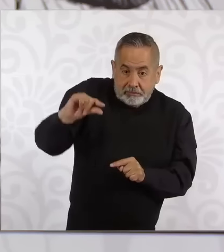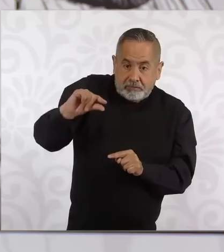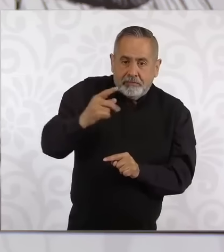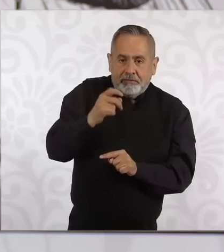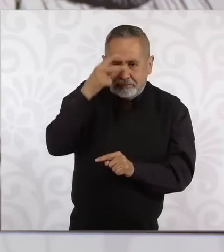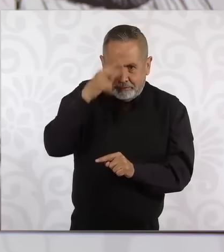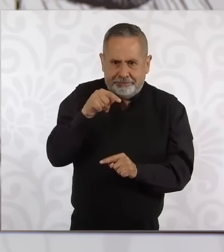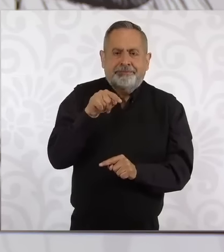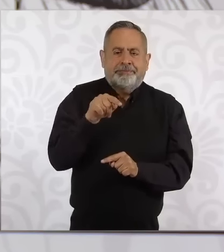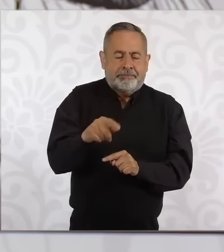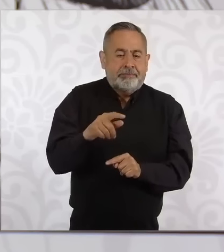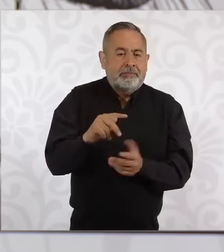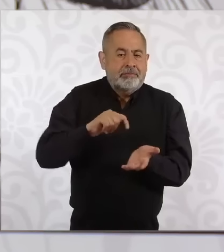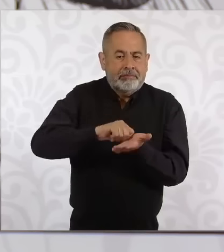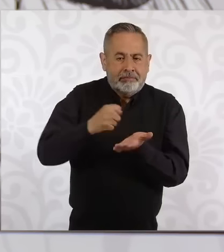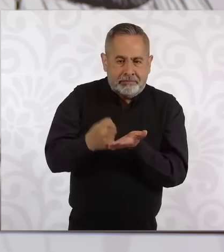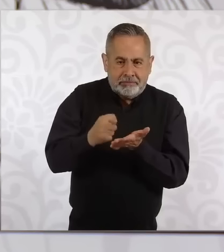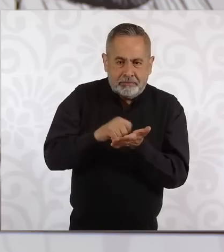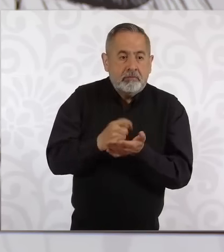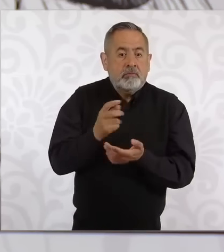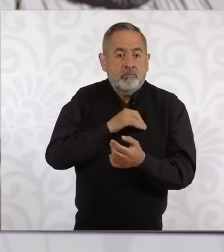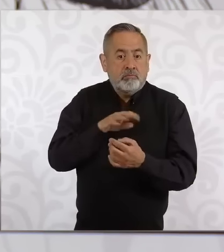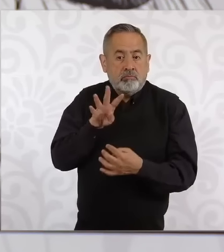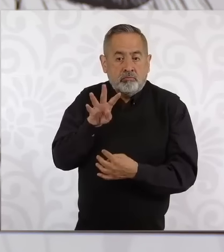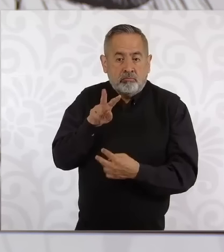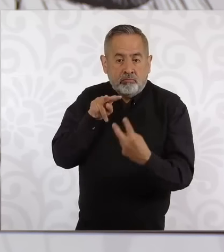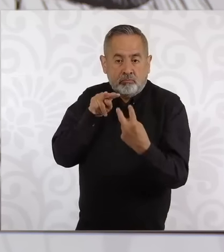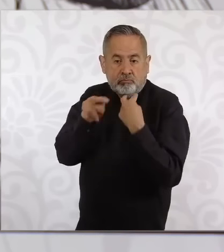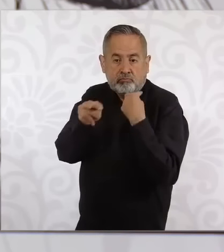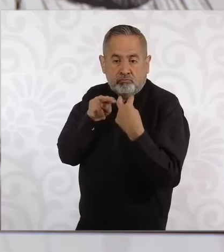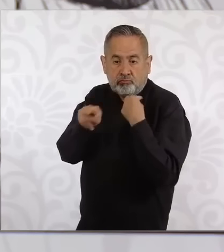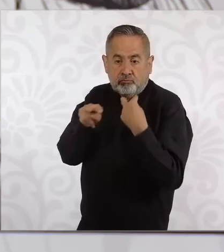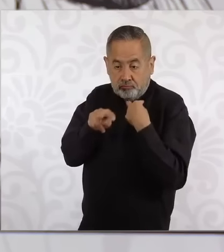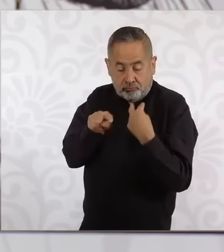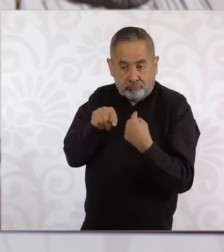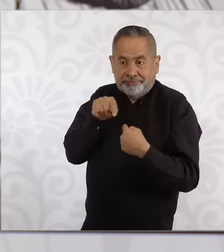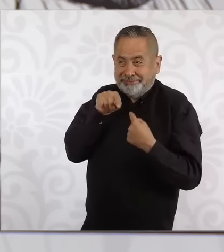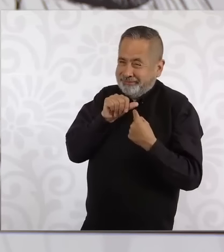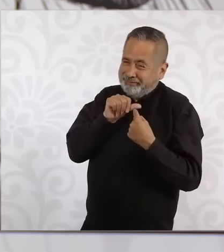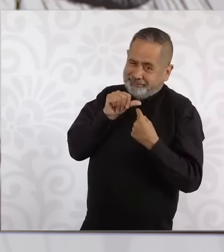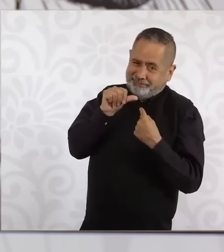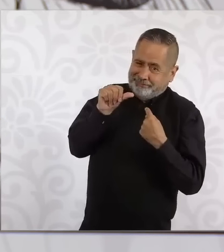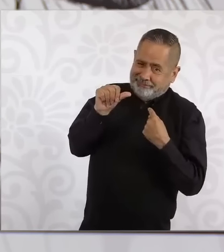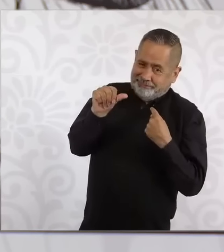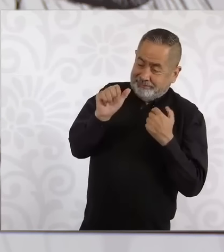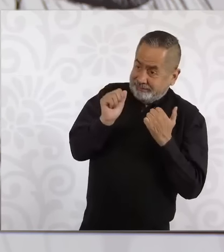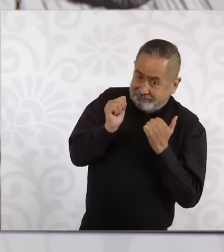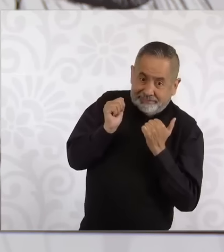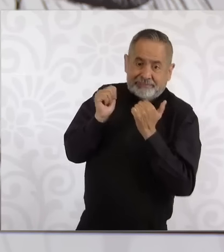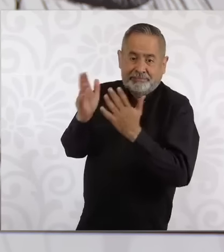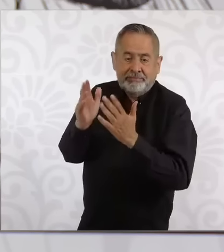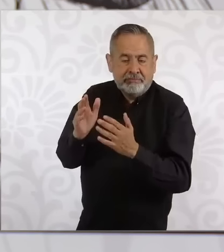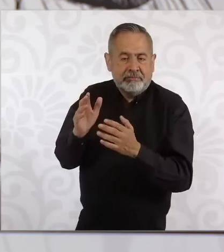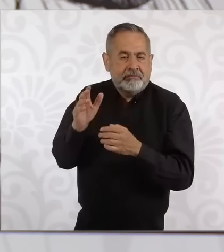prácticamente se va a permitir en cuatro carriles ir desde la península de Yucatán hasta Nuevo